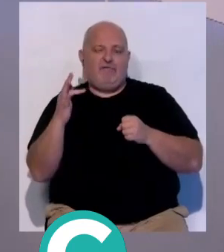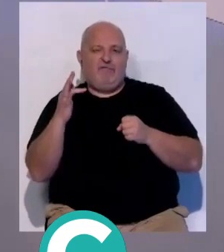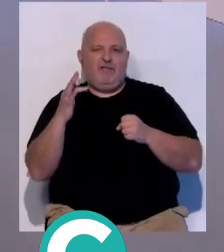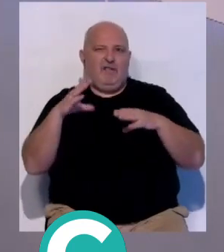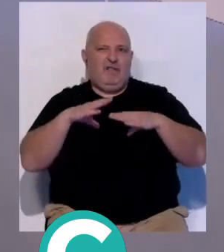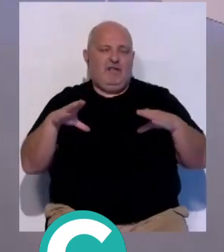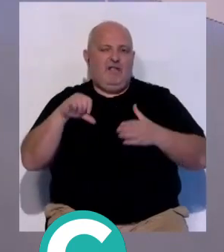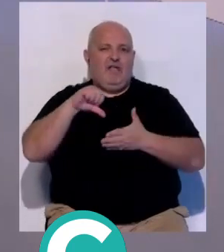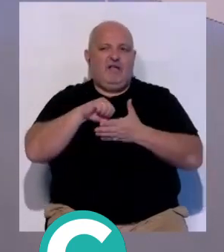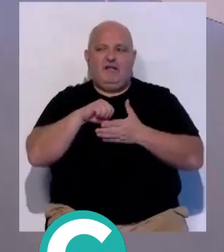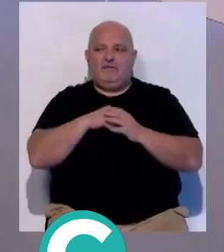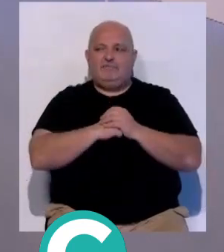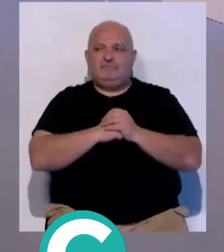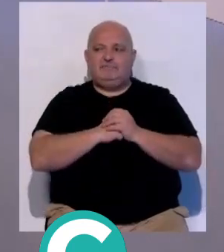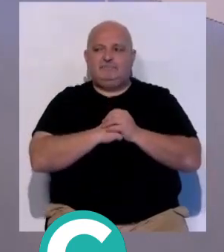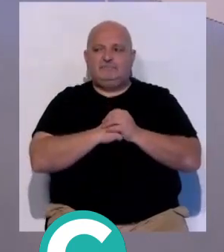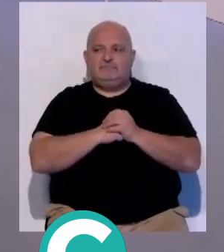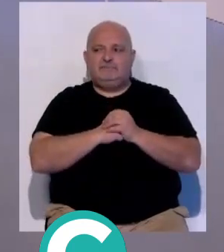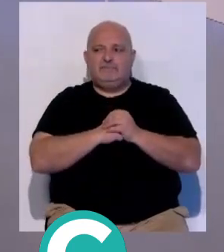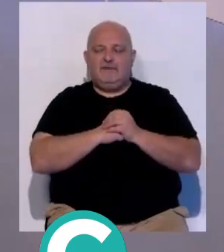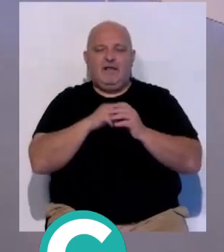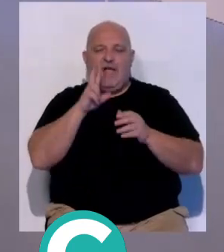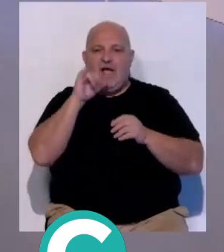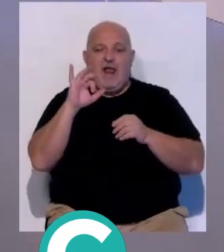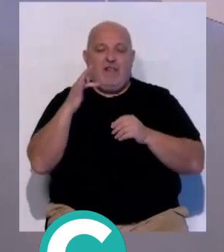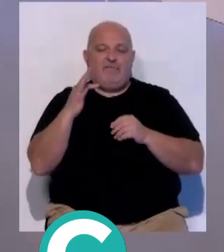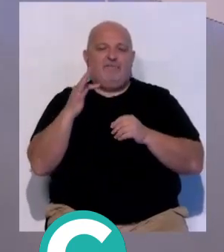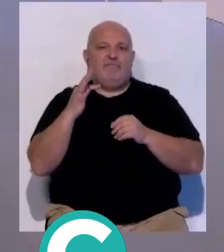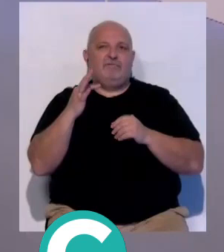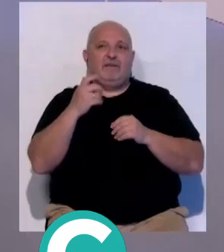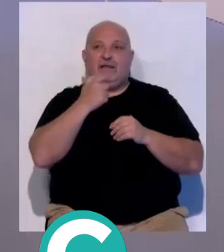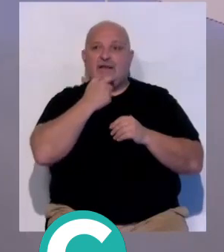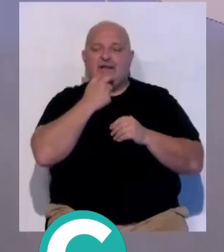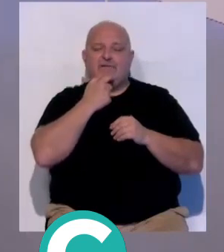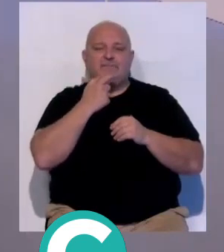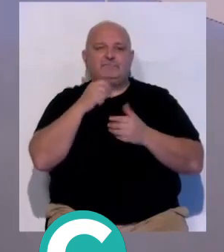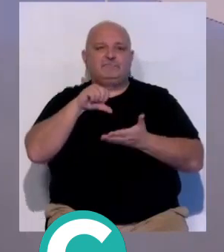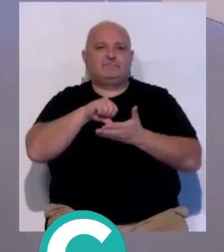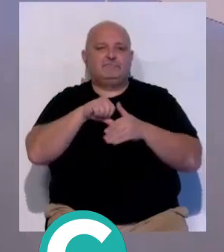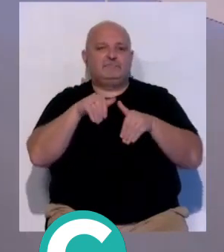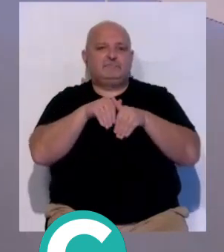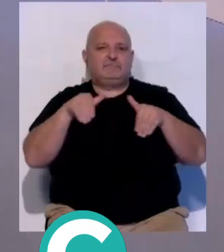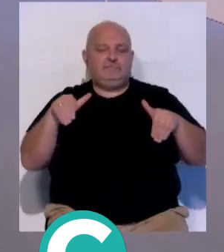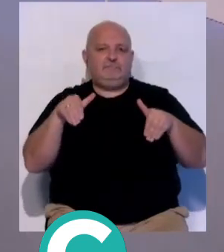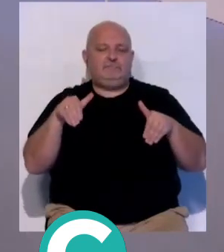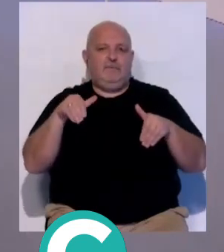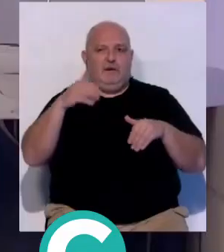Argentina centro Ja ese era Half en inglés que era el centrocampista de contención el pivote que es